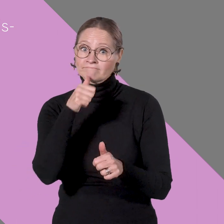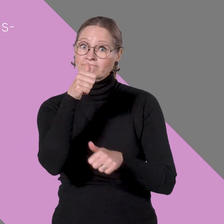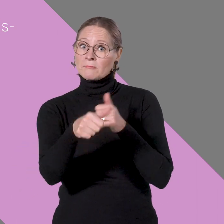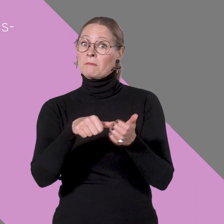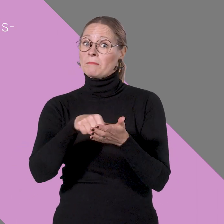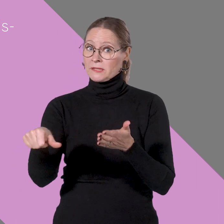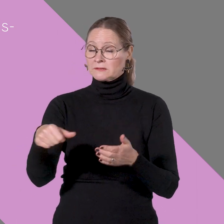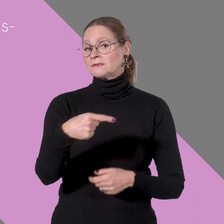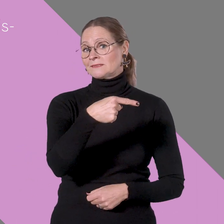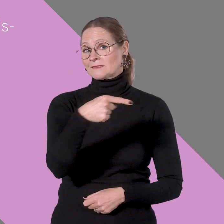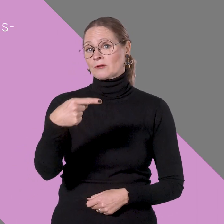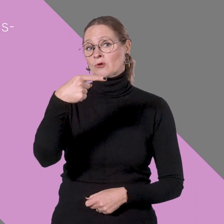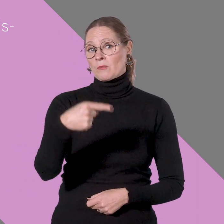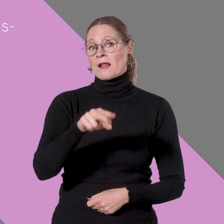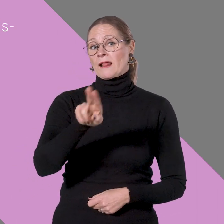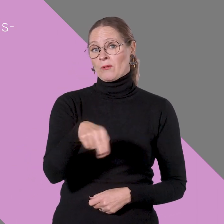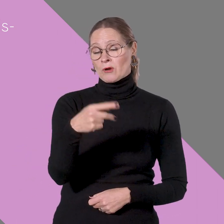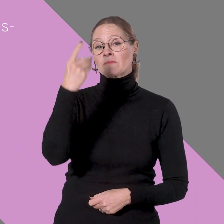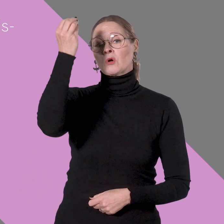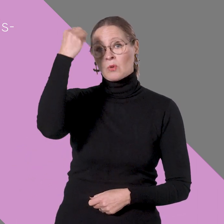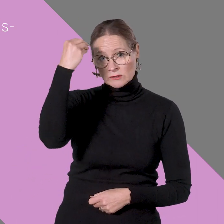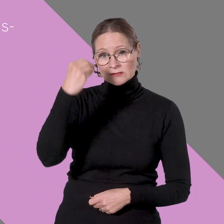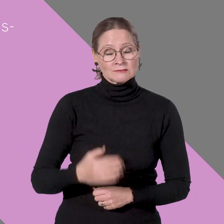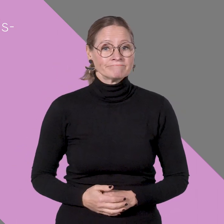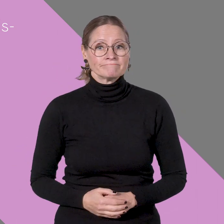ja osallistumismaksu on 110 euroa per kurssi.